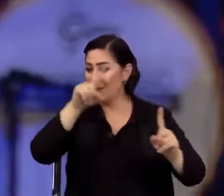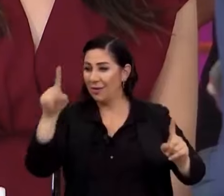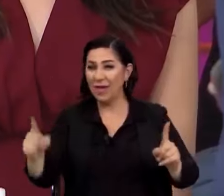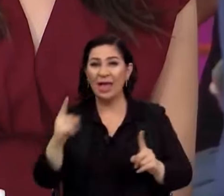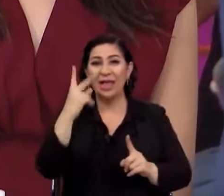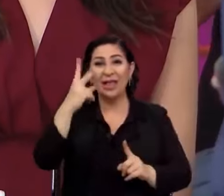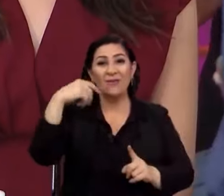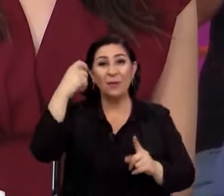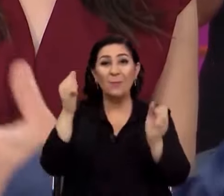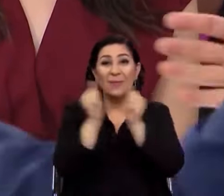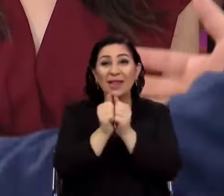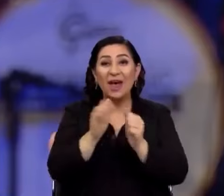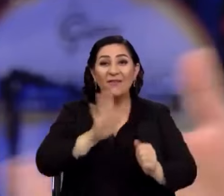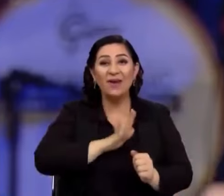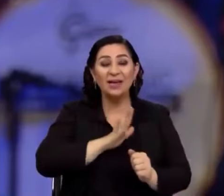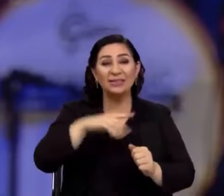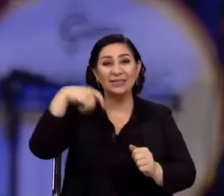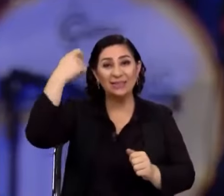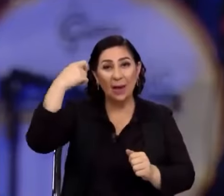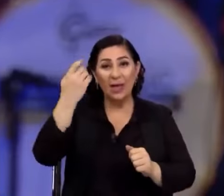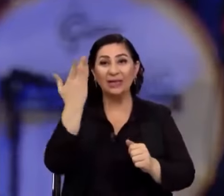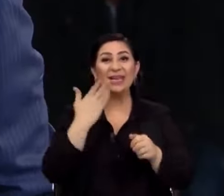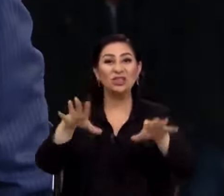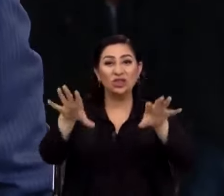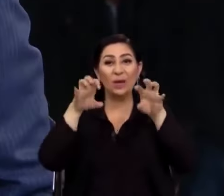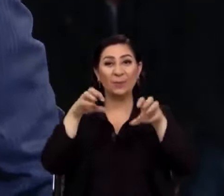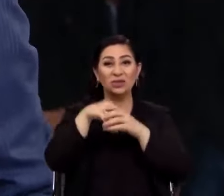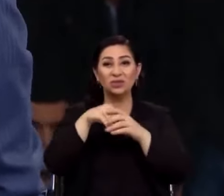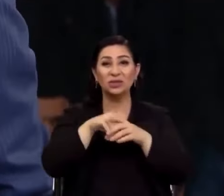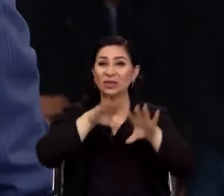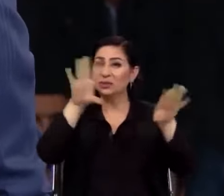vardı yani sinemaya seyirci çekmek için Ama hiçbiriniz Hatırlamıyor